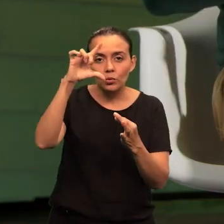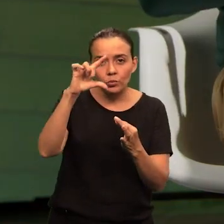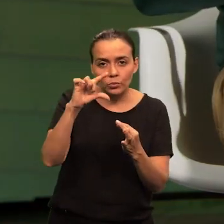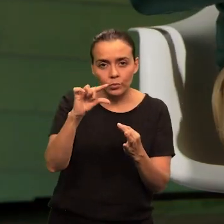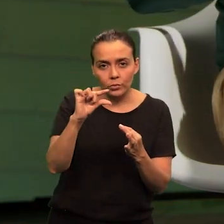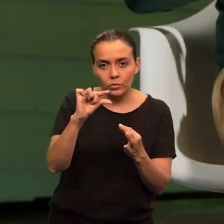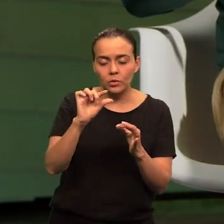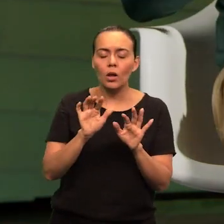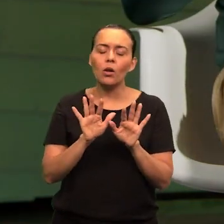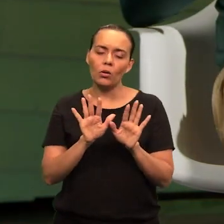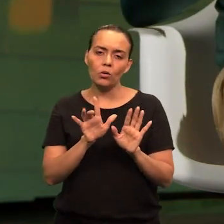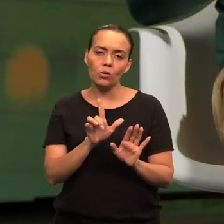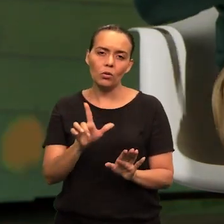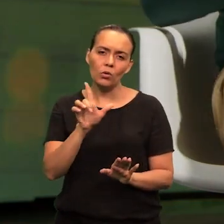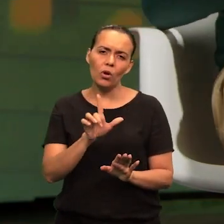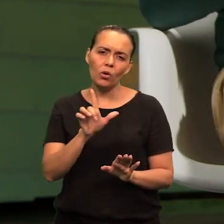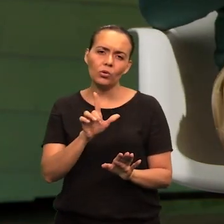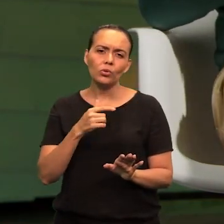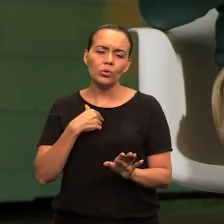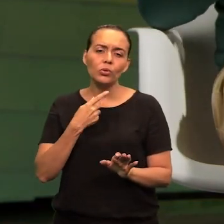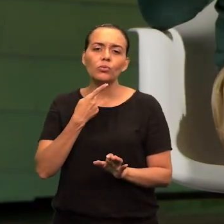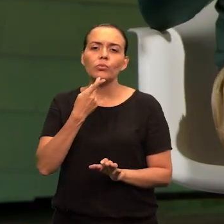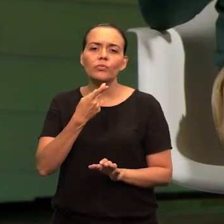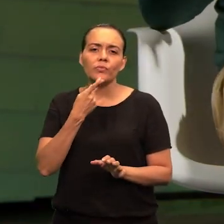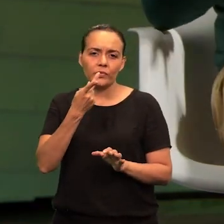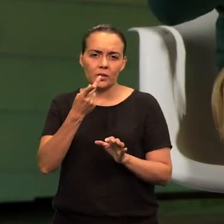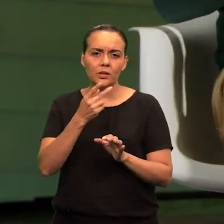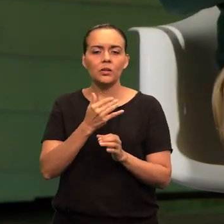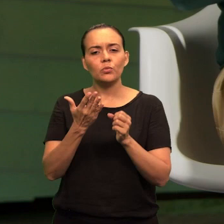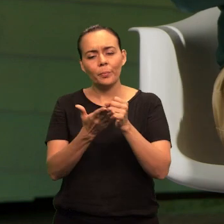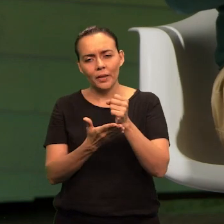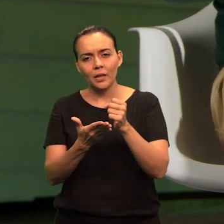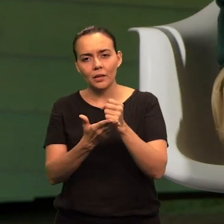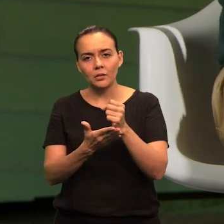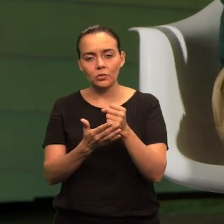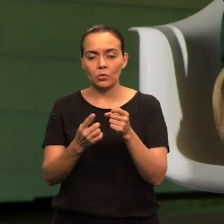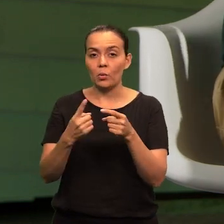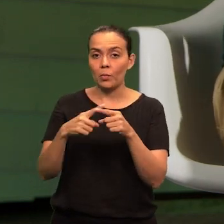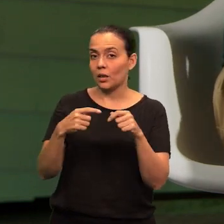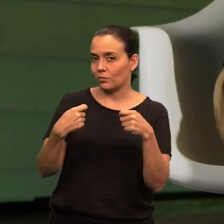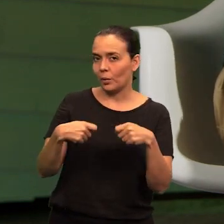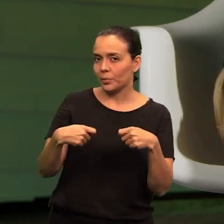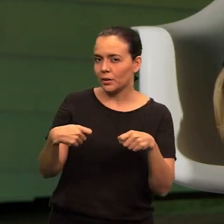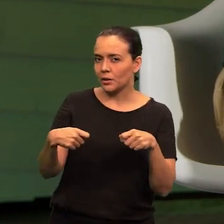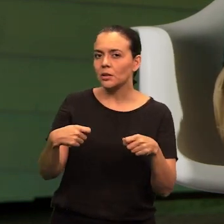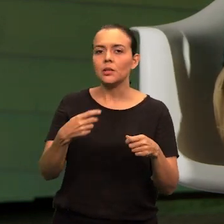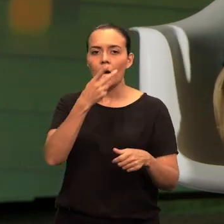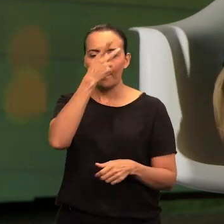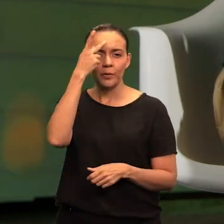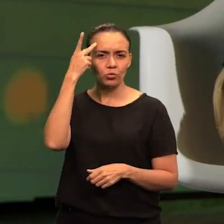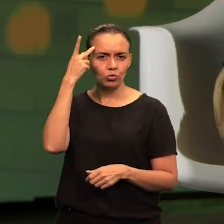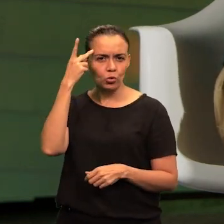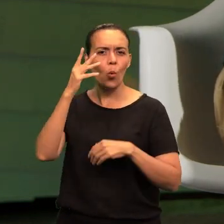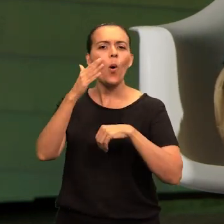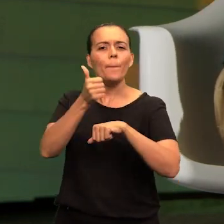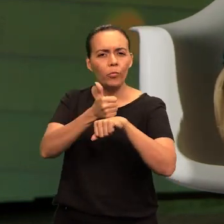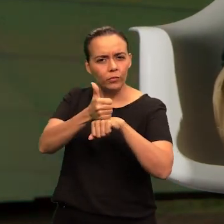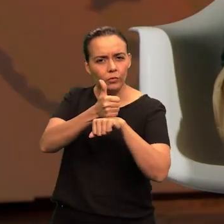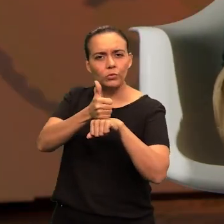Claro que eu estou falando em linhas gerais, de uma maneira muito genérica, porque, obviamente, vai continuar a ter o especialista, o hiper especialista